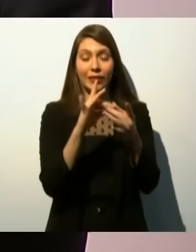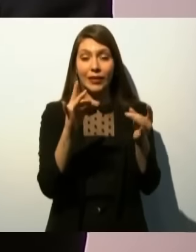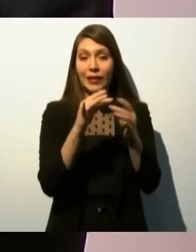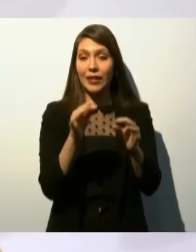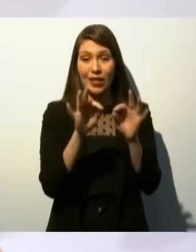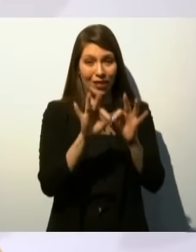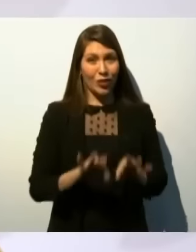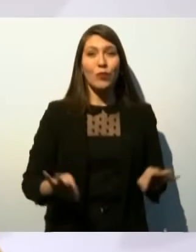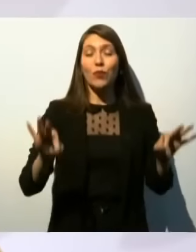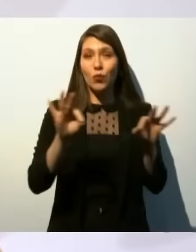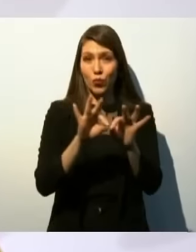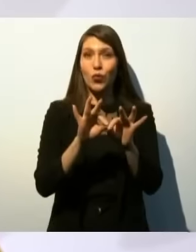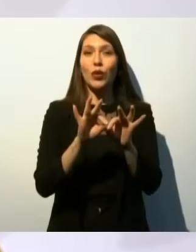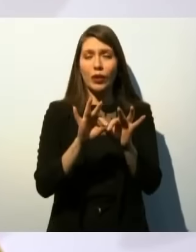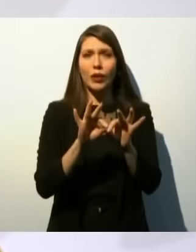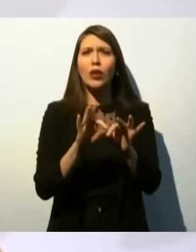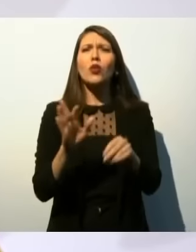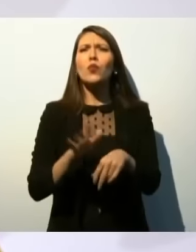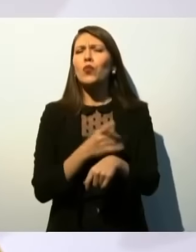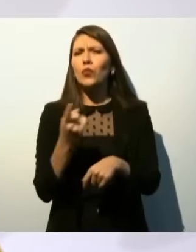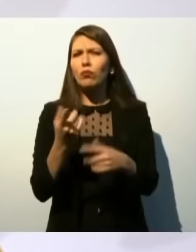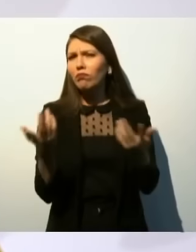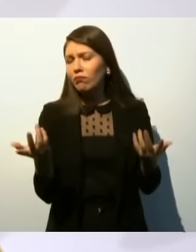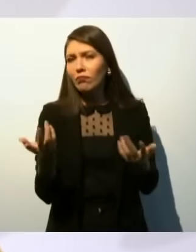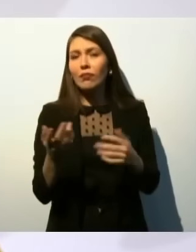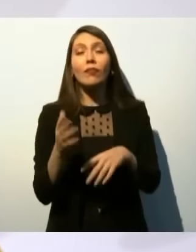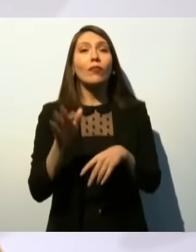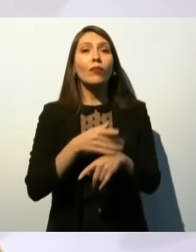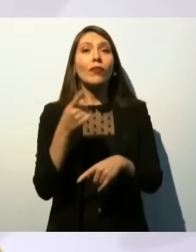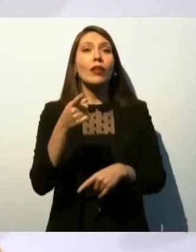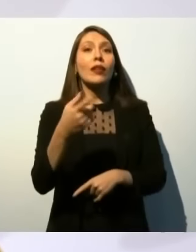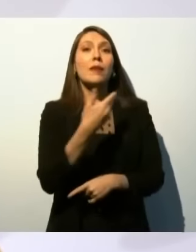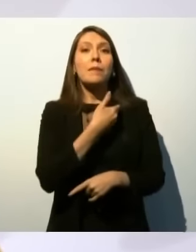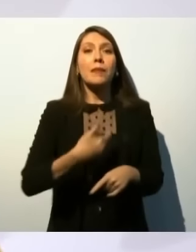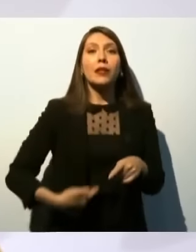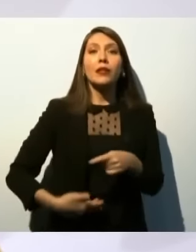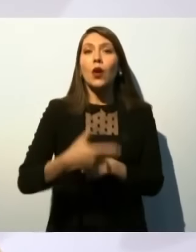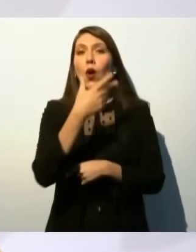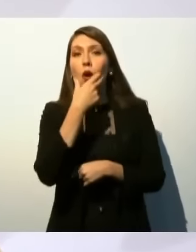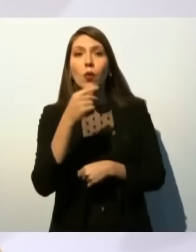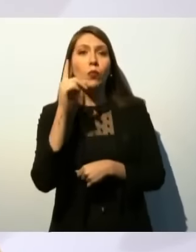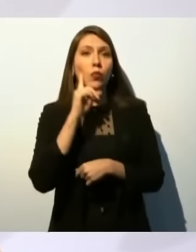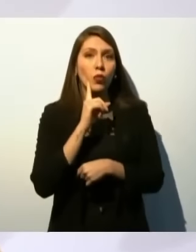importante presencia de presidentes y presidentas municipales electos en